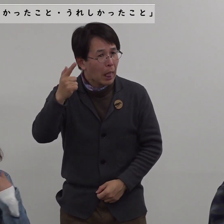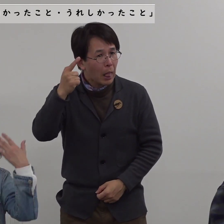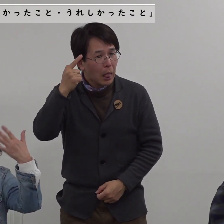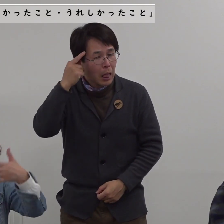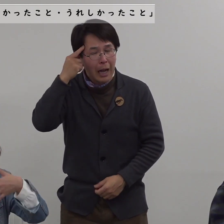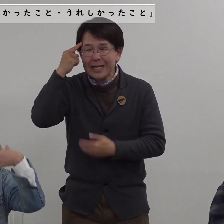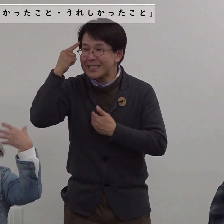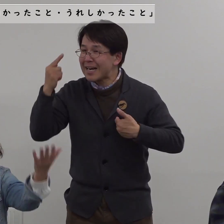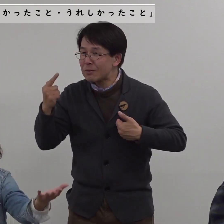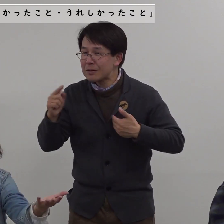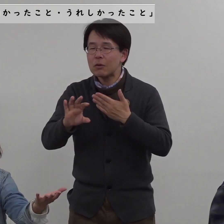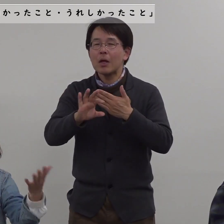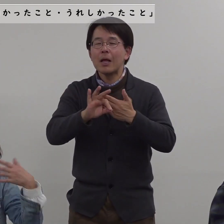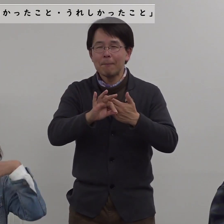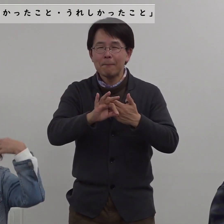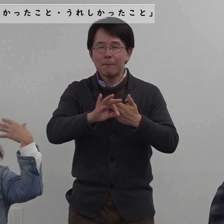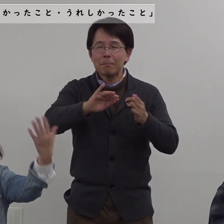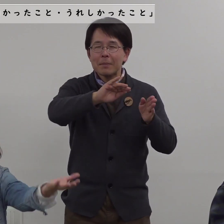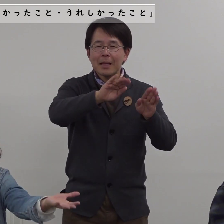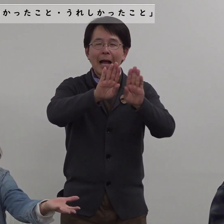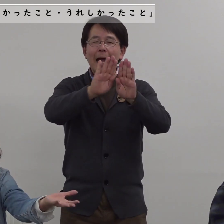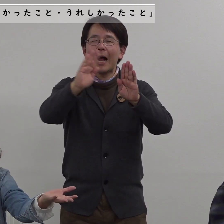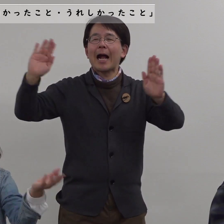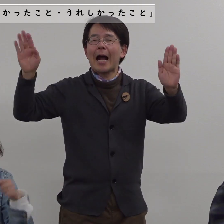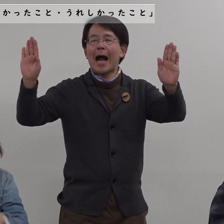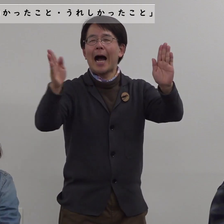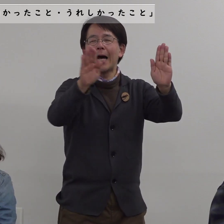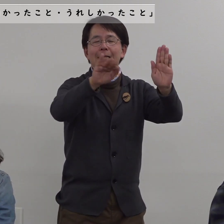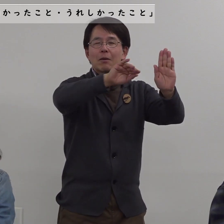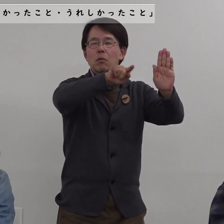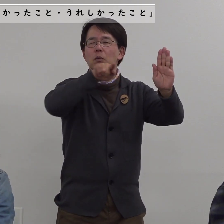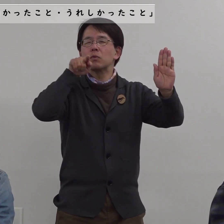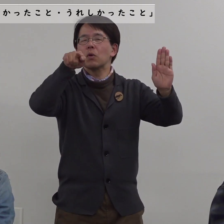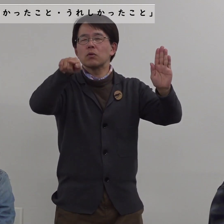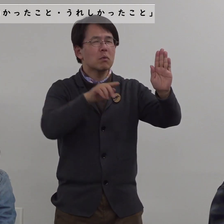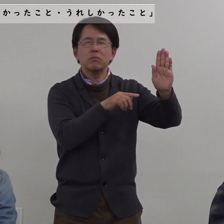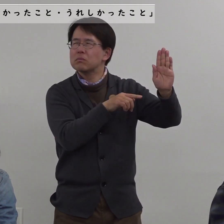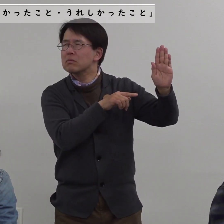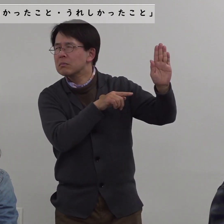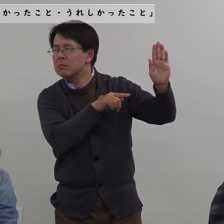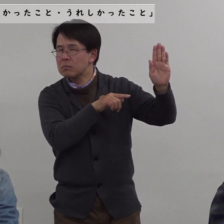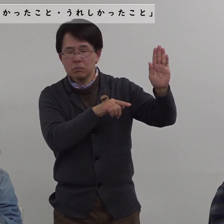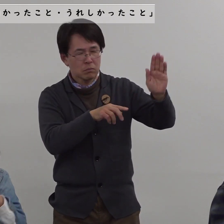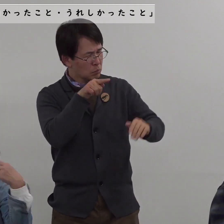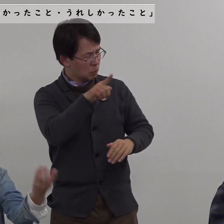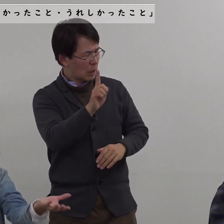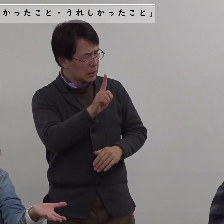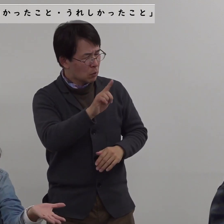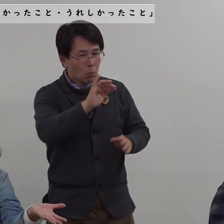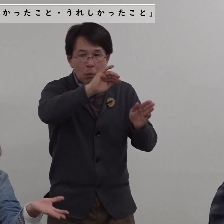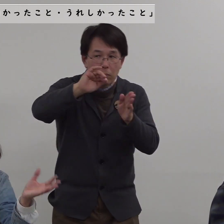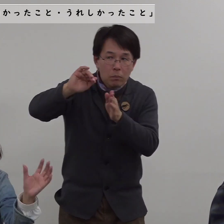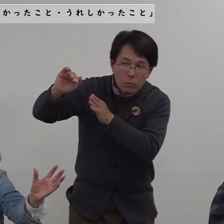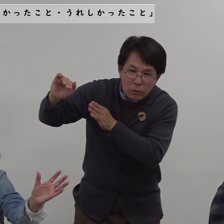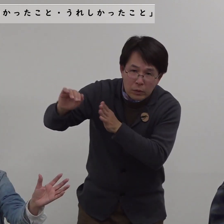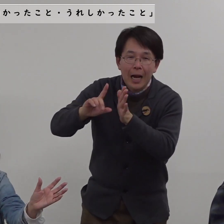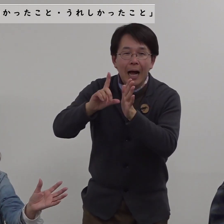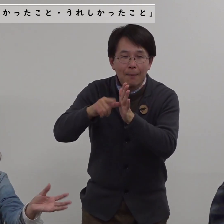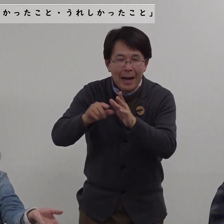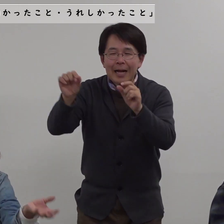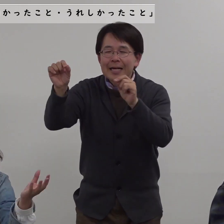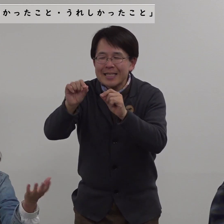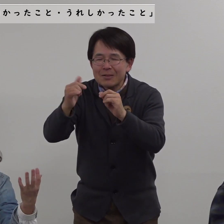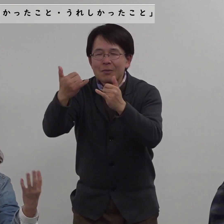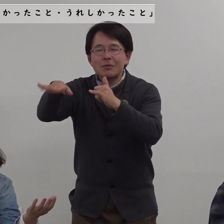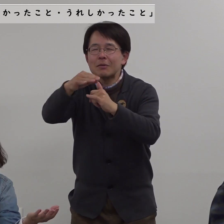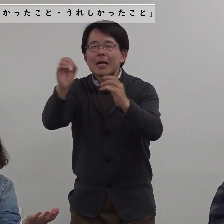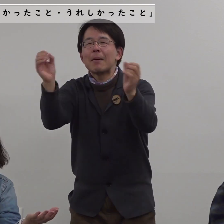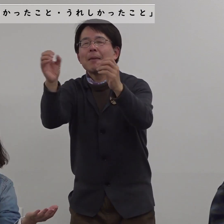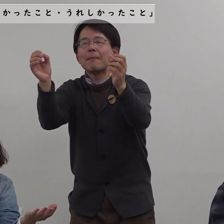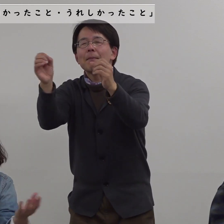カーテンの外をやたら気にしてると思ったら 近所の人がお喋りしている声がすごく響いてた